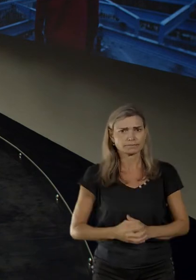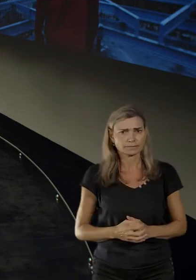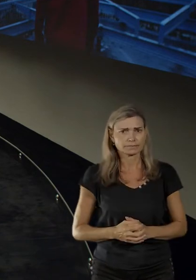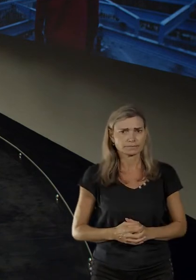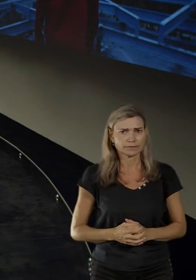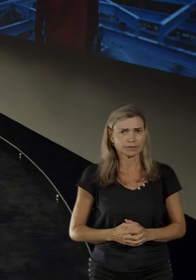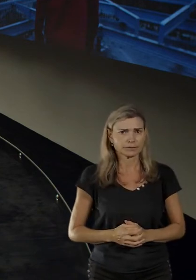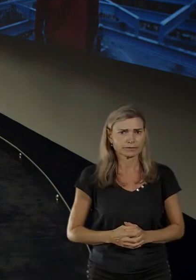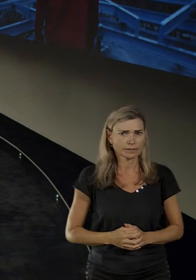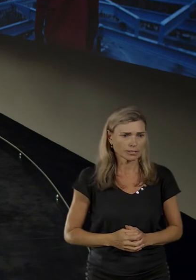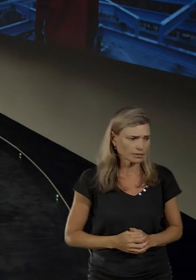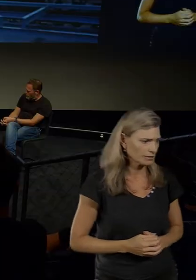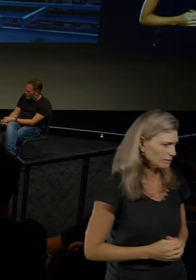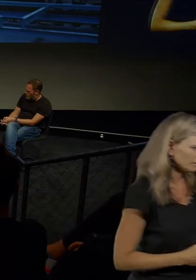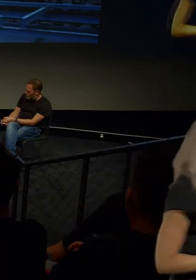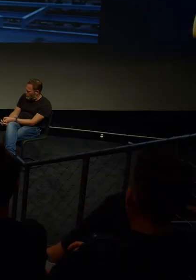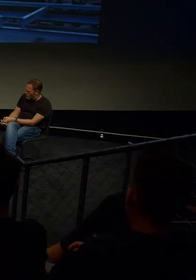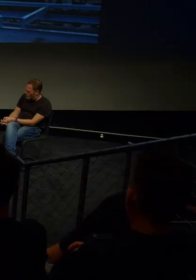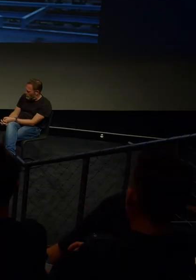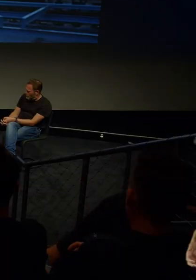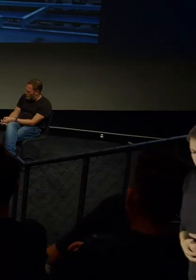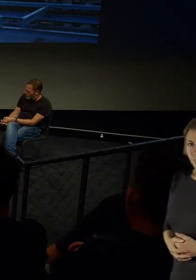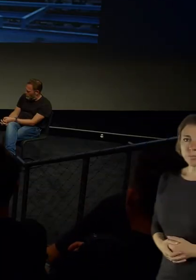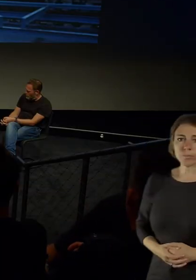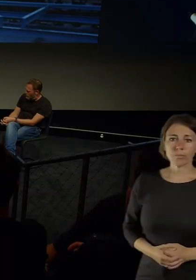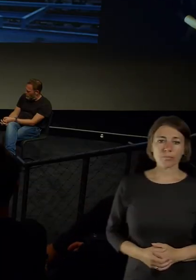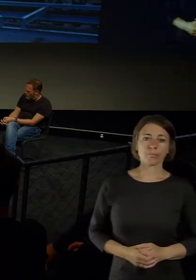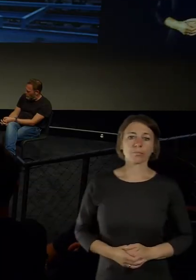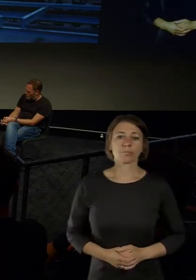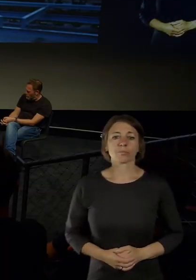Já můžu začít. Teď jsem mluvil, tak pardon.